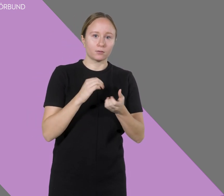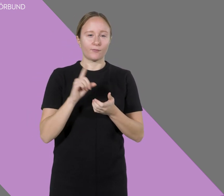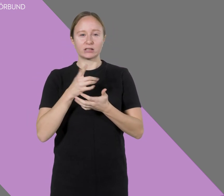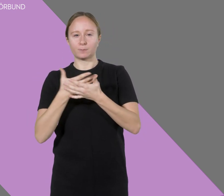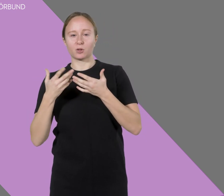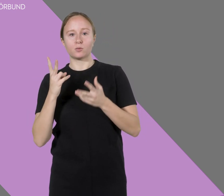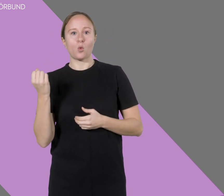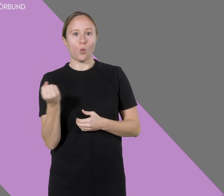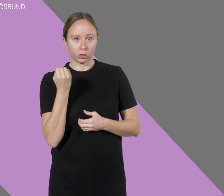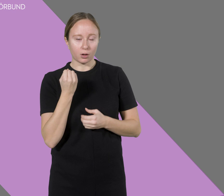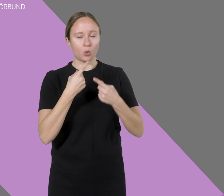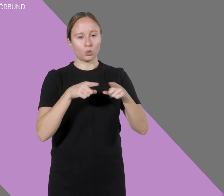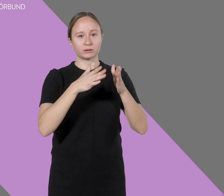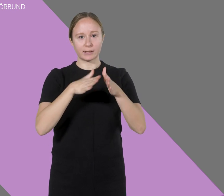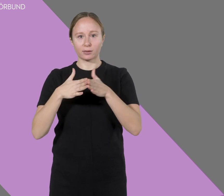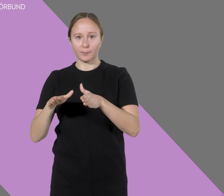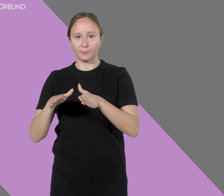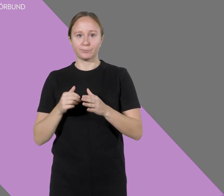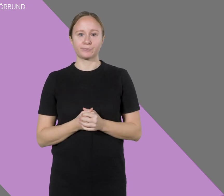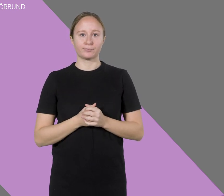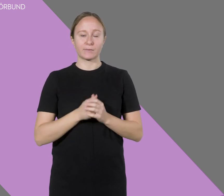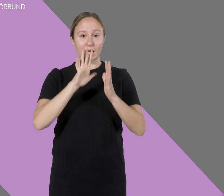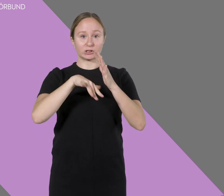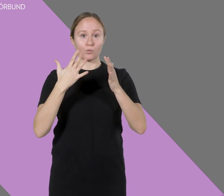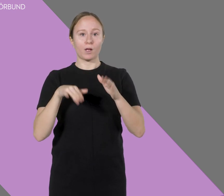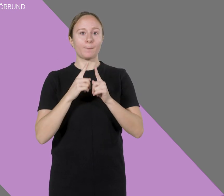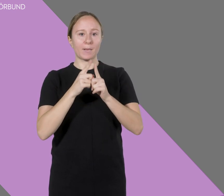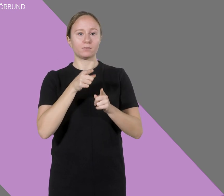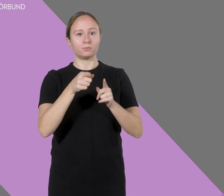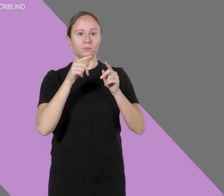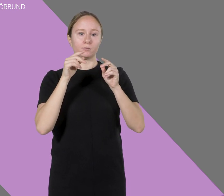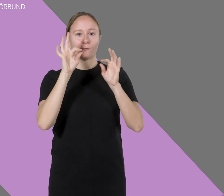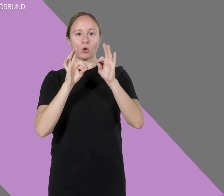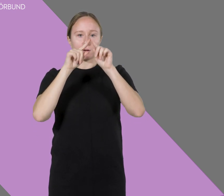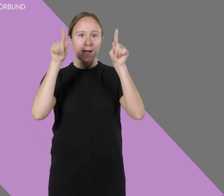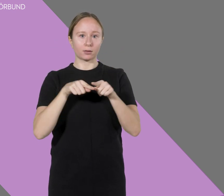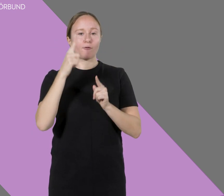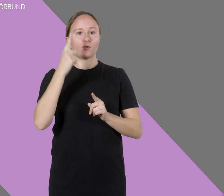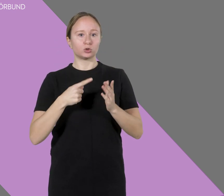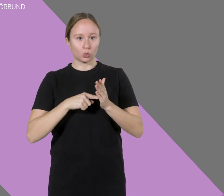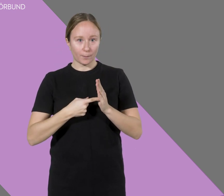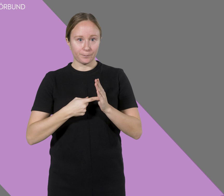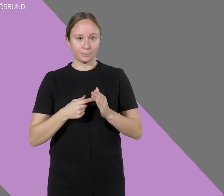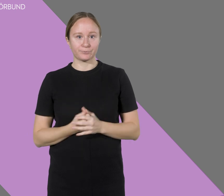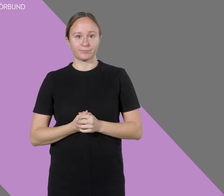och vilka som är hotade i olika grad. Teckenspråken var med i enkäten för första gången.